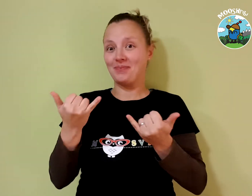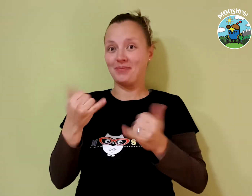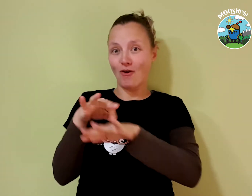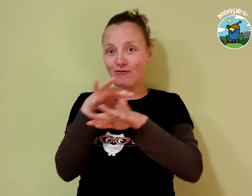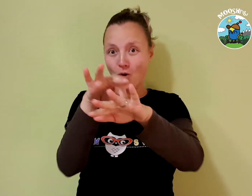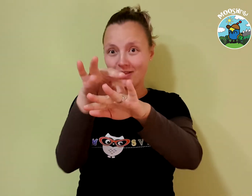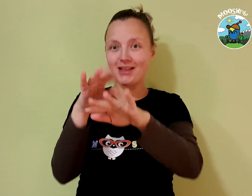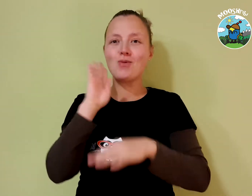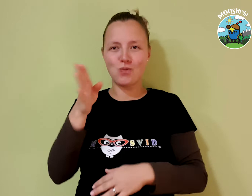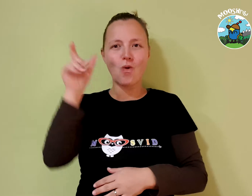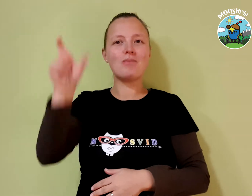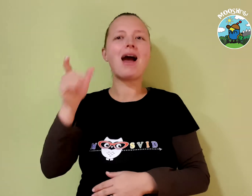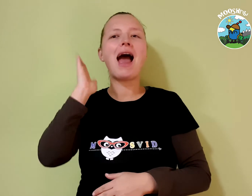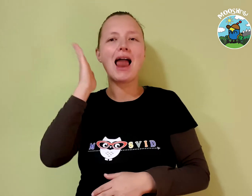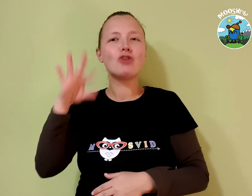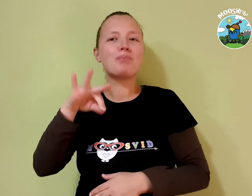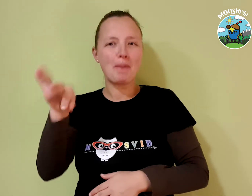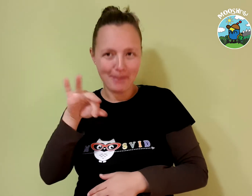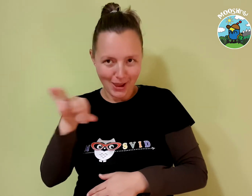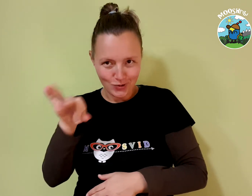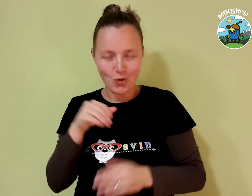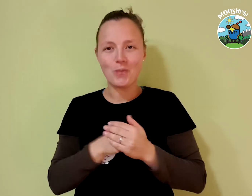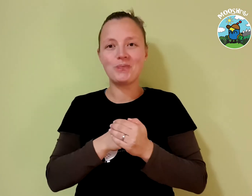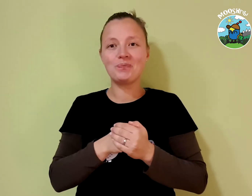Ta pohod bo vodil Aleš Peperko.